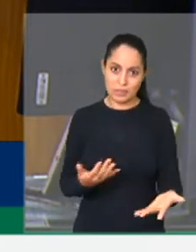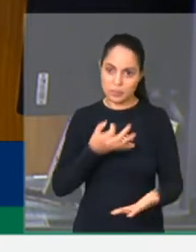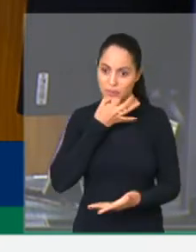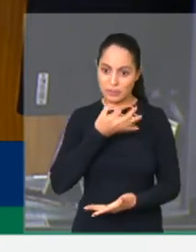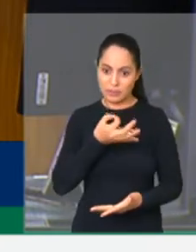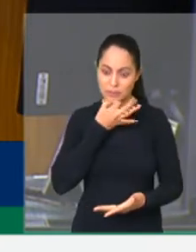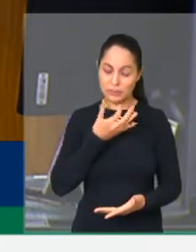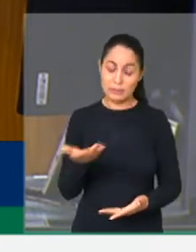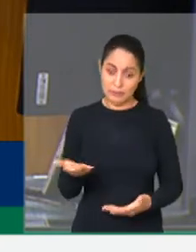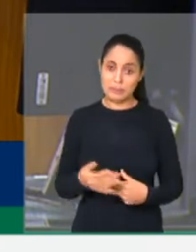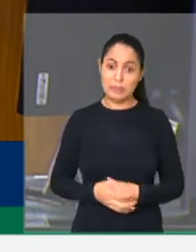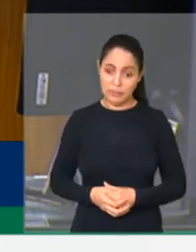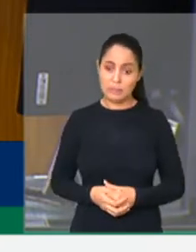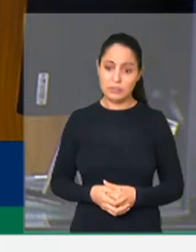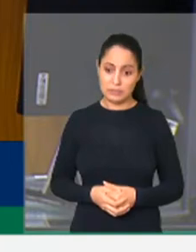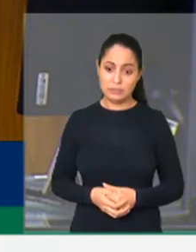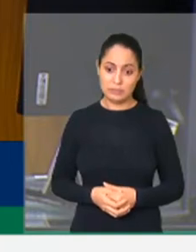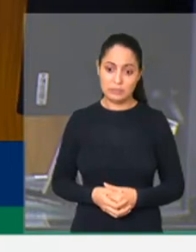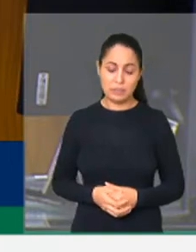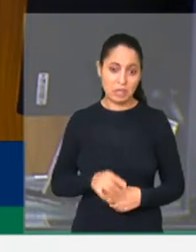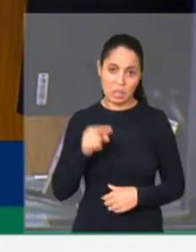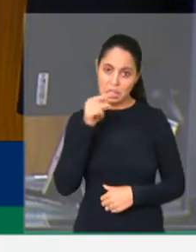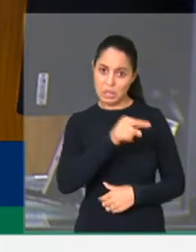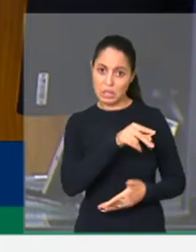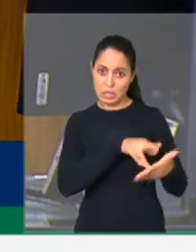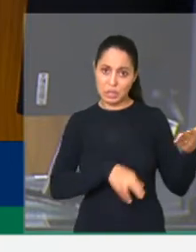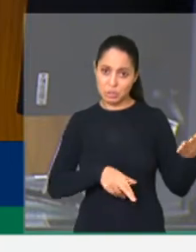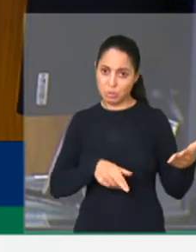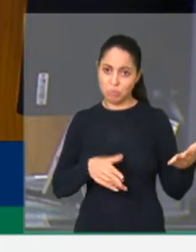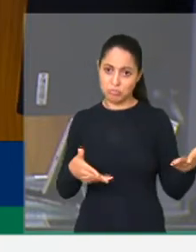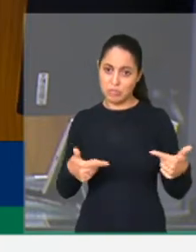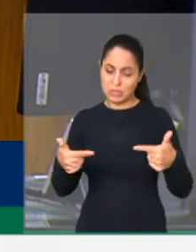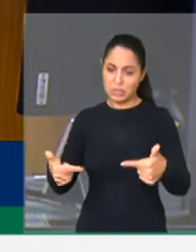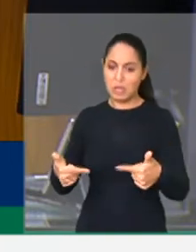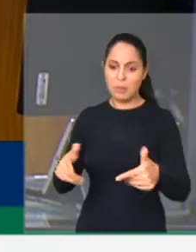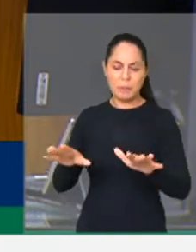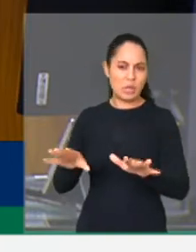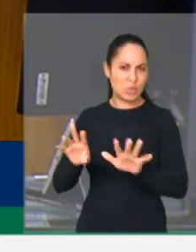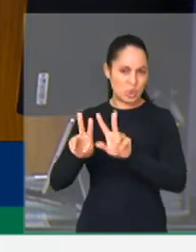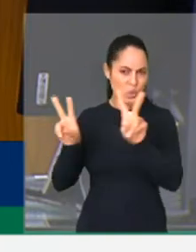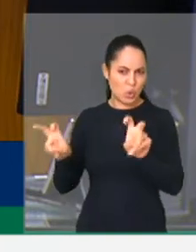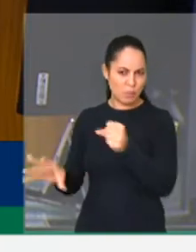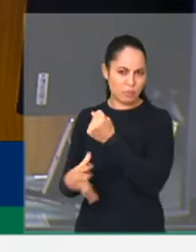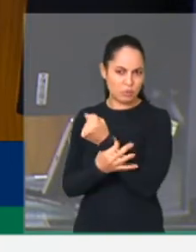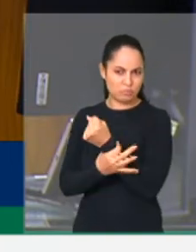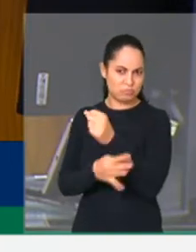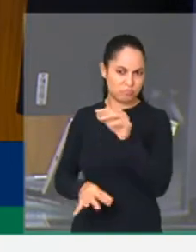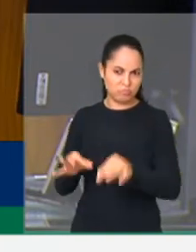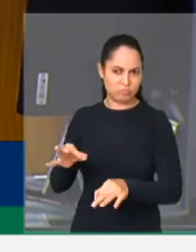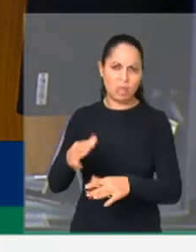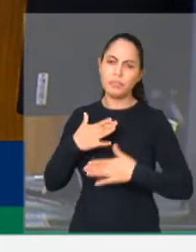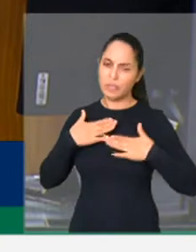BEM E CONCORDO É PORQUE UMA VEZ QUE O TEXTO FOI APROVADO POR ESSA CASA, ELE DEIXA DE SER O TEXTO DO RELATOR,